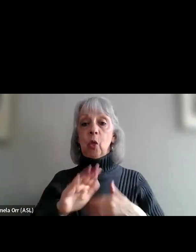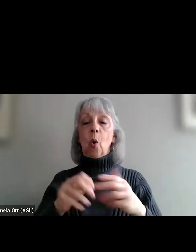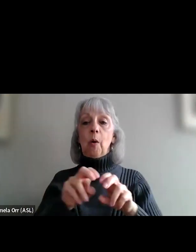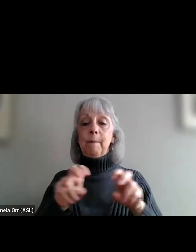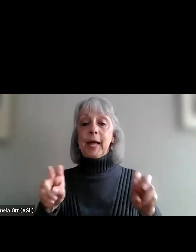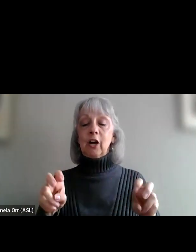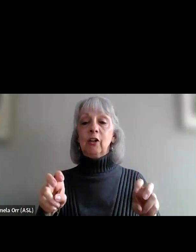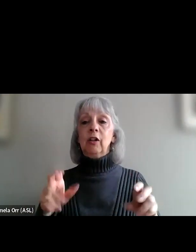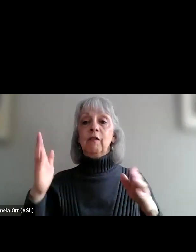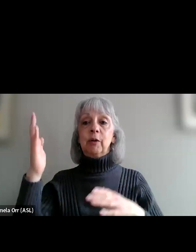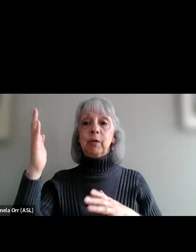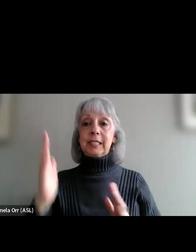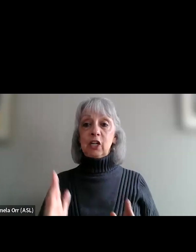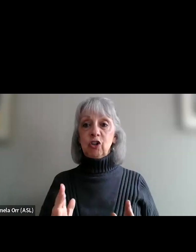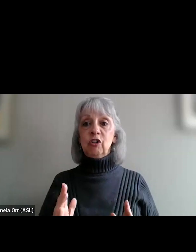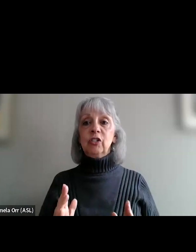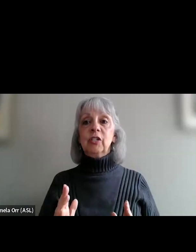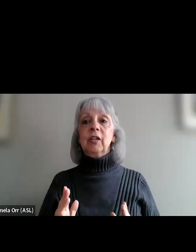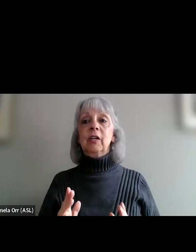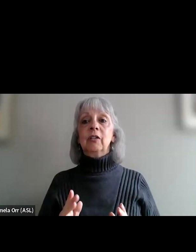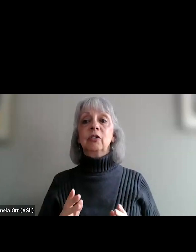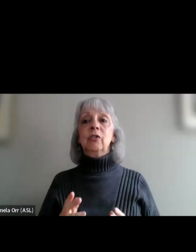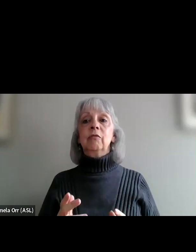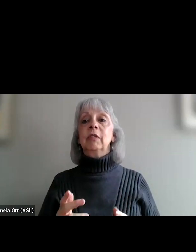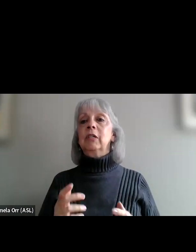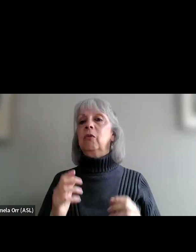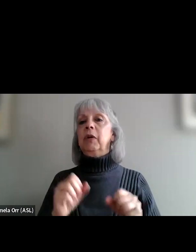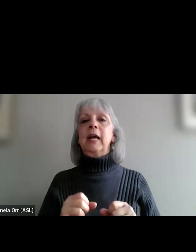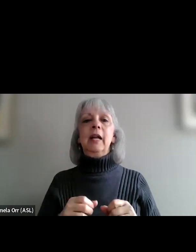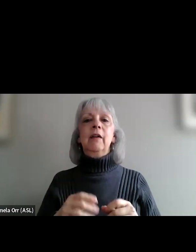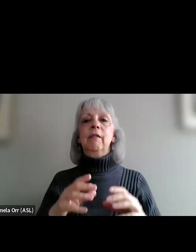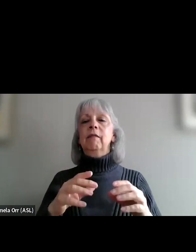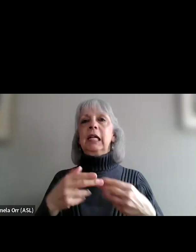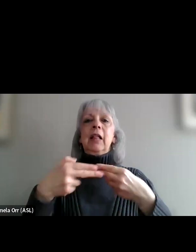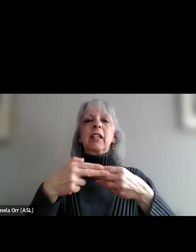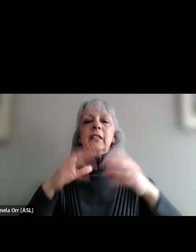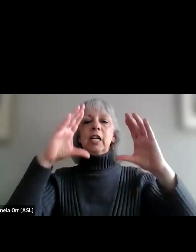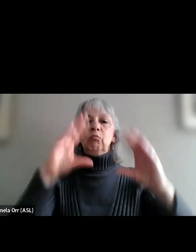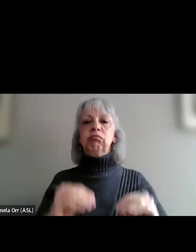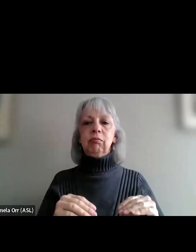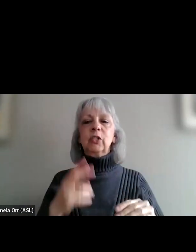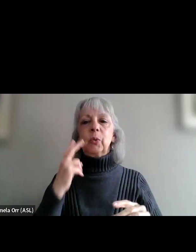de presentadores se una. Podemos quitar las diapositivas para podernos ver mejor